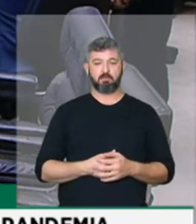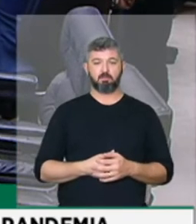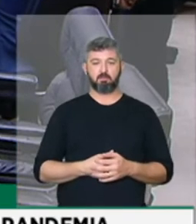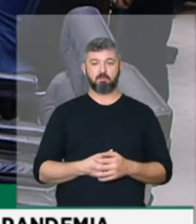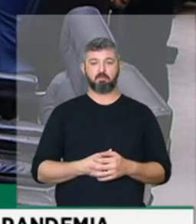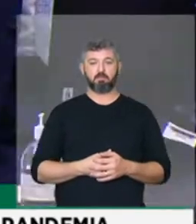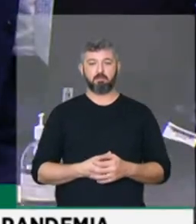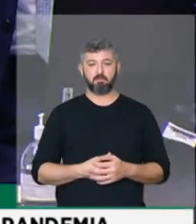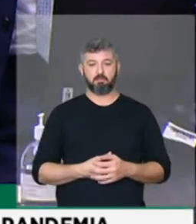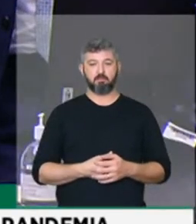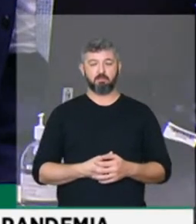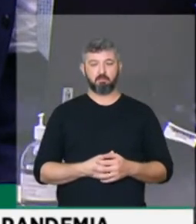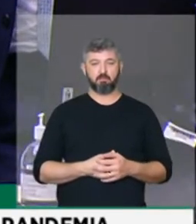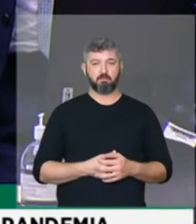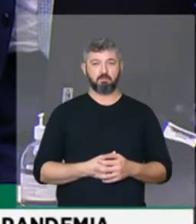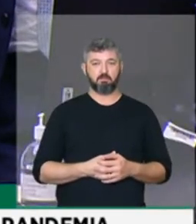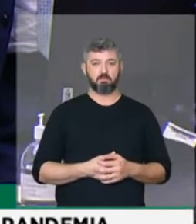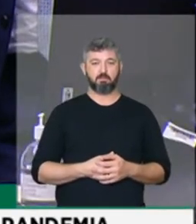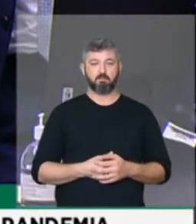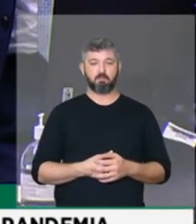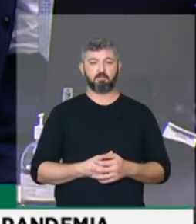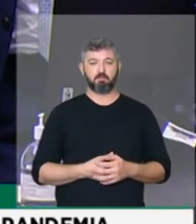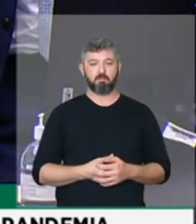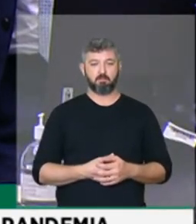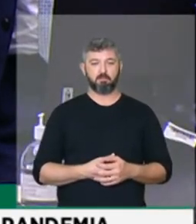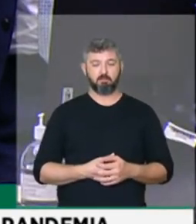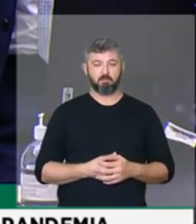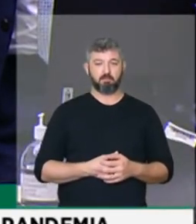EVENTOS. O PROGRAMA... EMERGENCIAL DE RECUPERAÇÃO DO SETOR DE EVENTOS É UM CONJUNTO DE MEDIDAS QUE